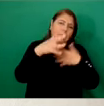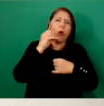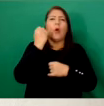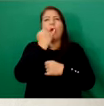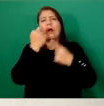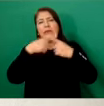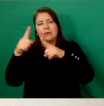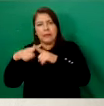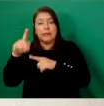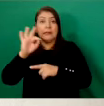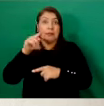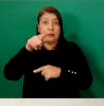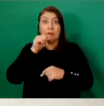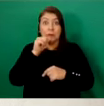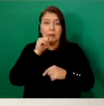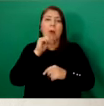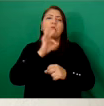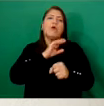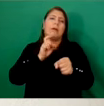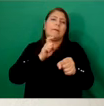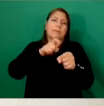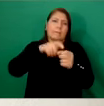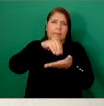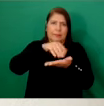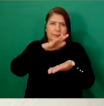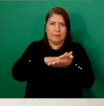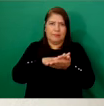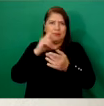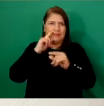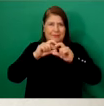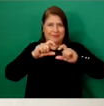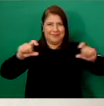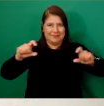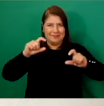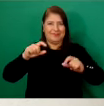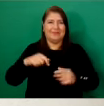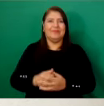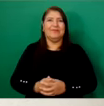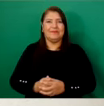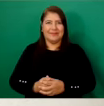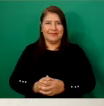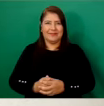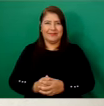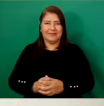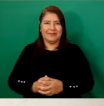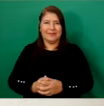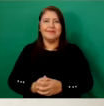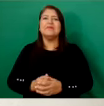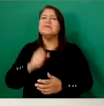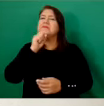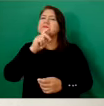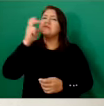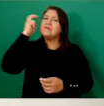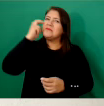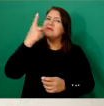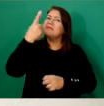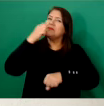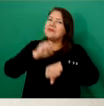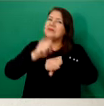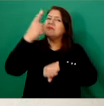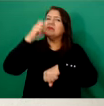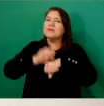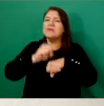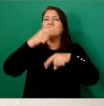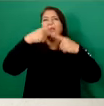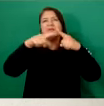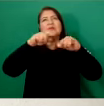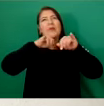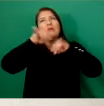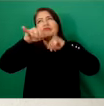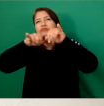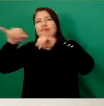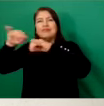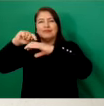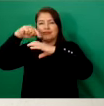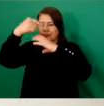Suscríbete gratuitamente en la página www.realidadalternativamx.com.mx y viaja cada semana a otro rincón de este